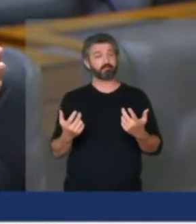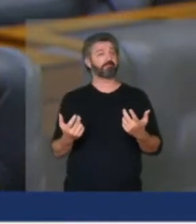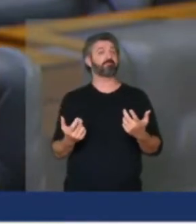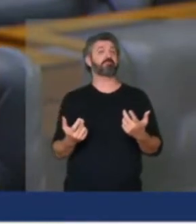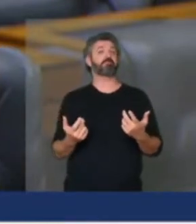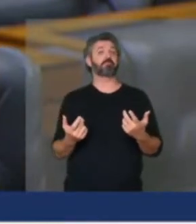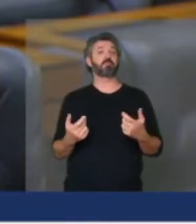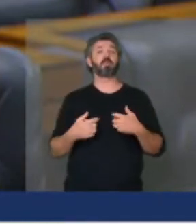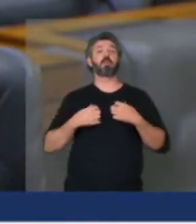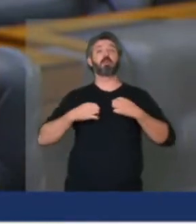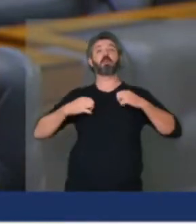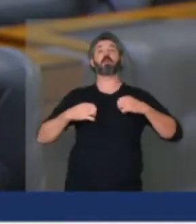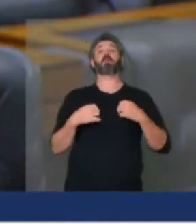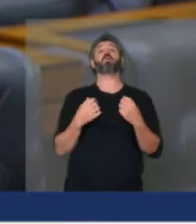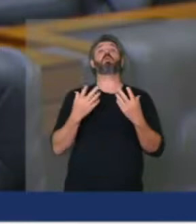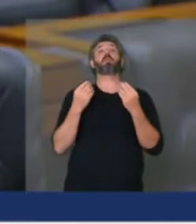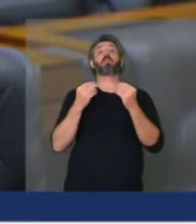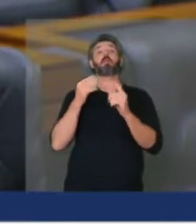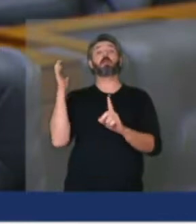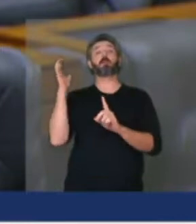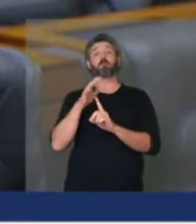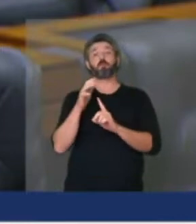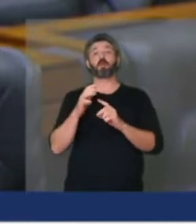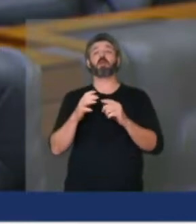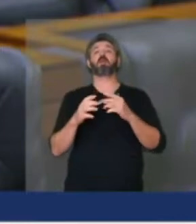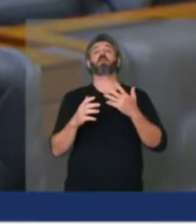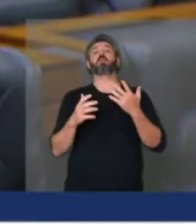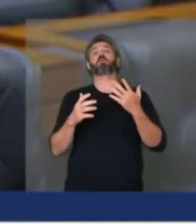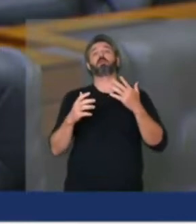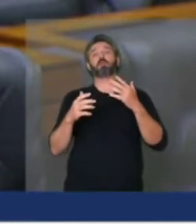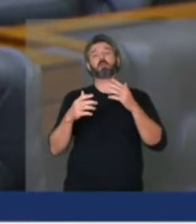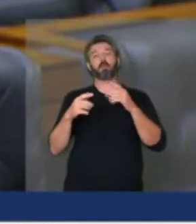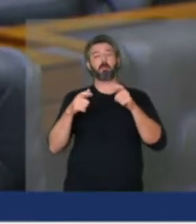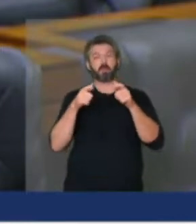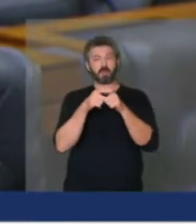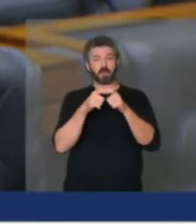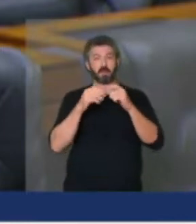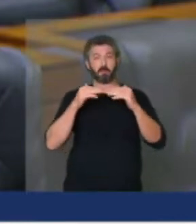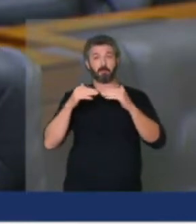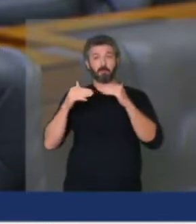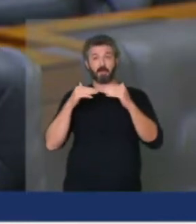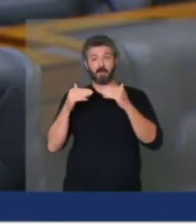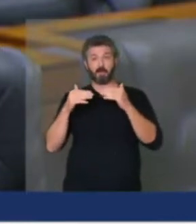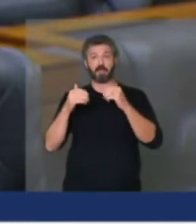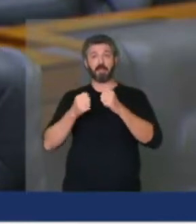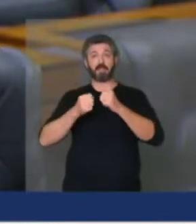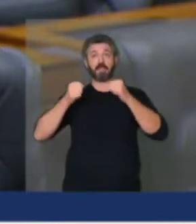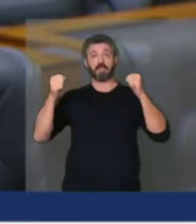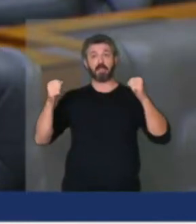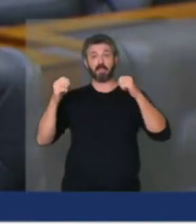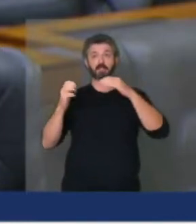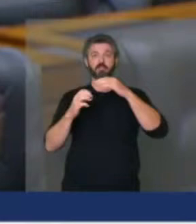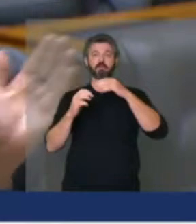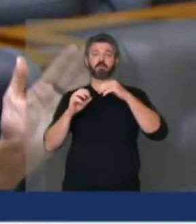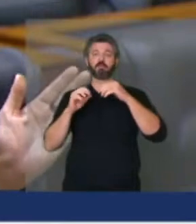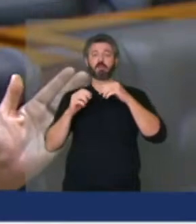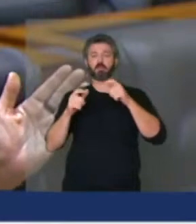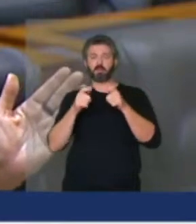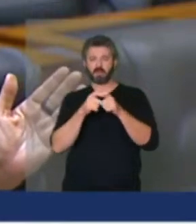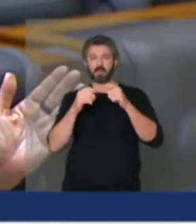PEQUENA, NA MÉDIA, NAS EMPRESAS MENORES? NÃO SE SABE. PORQUE O GOVERNO SE RECUSOU A FAZER UM GRUPO DE